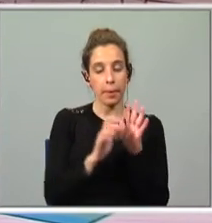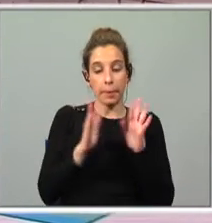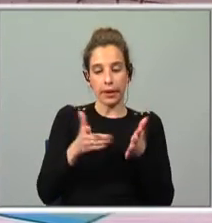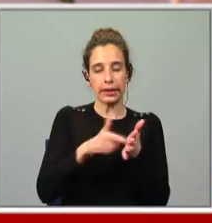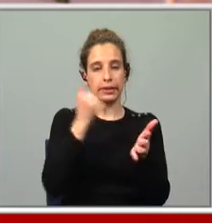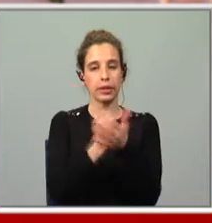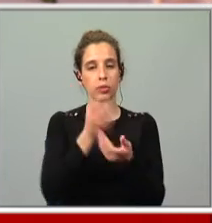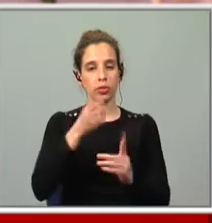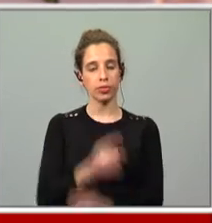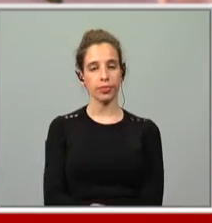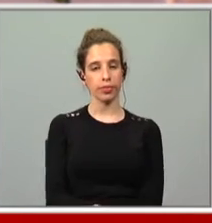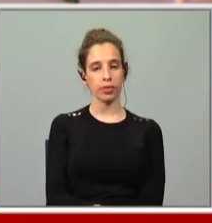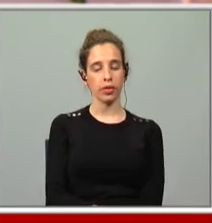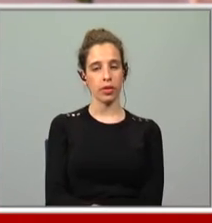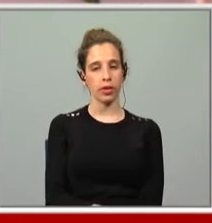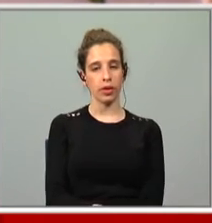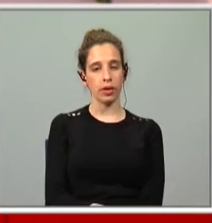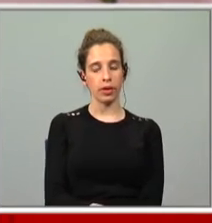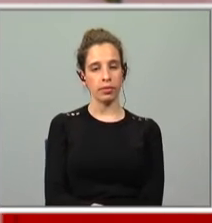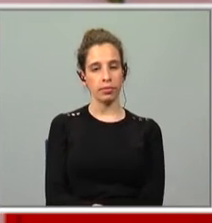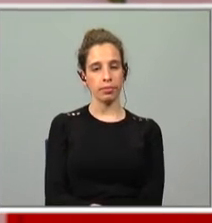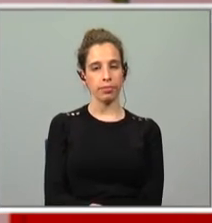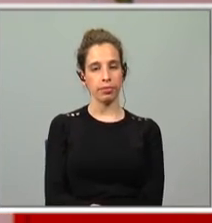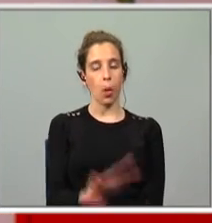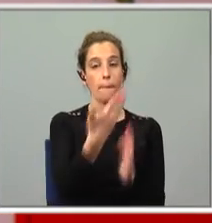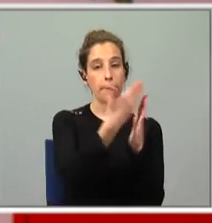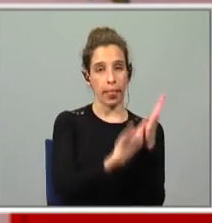ter sempre o que o devemos ter o que um plano 總是擁有我們應該擁有的計劃